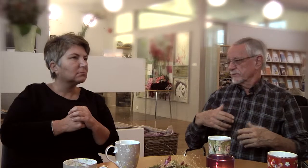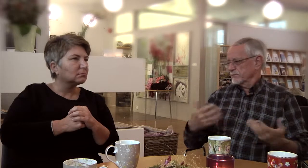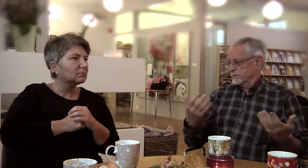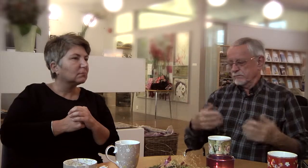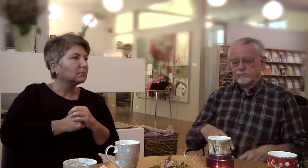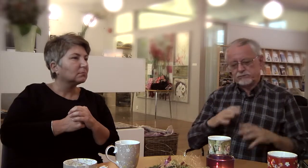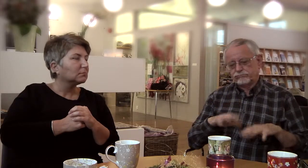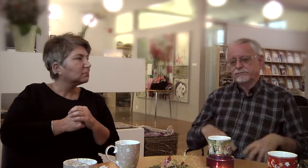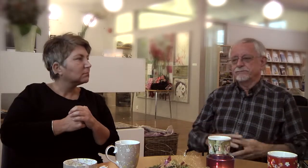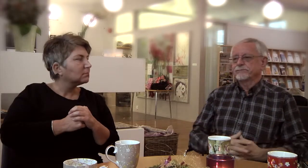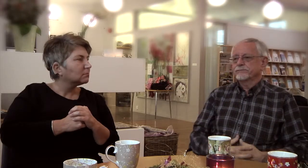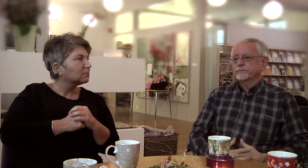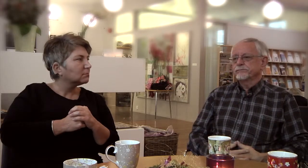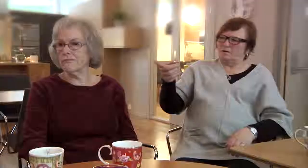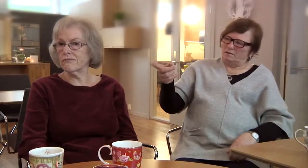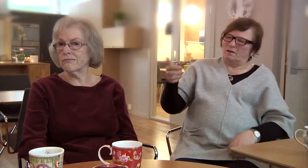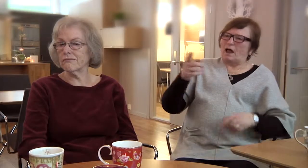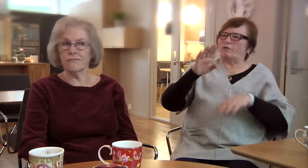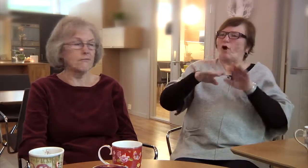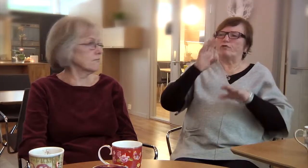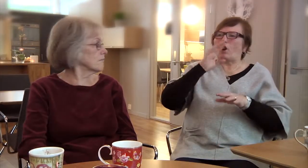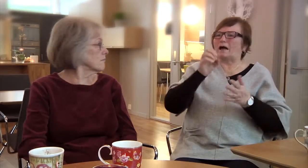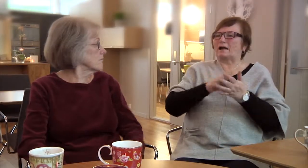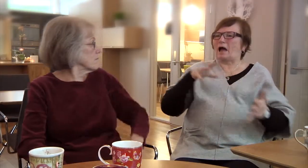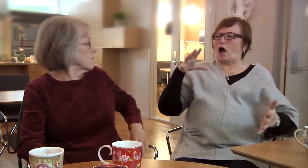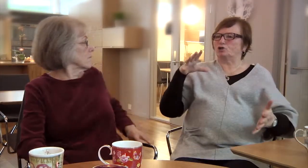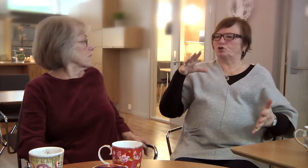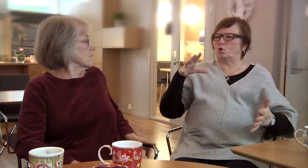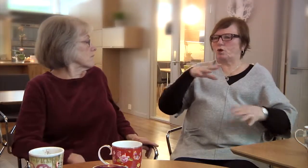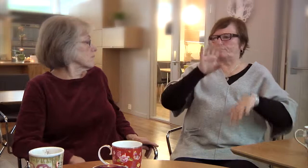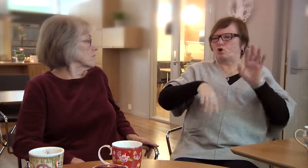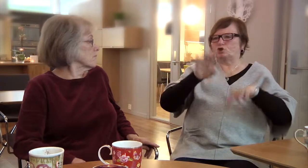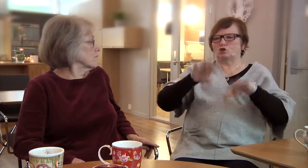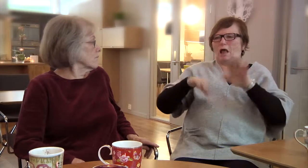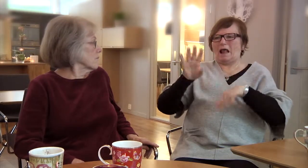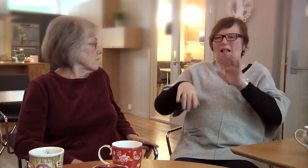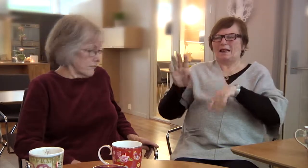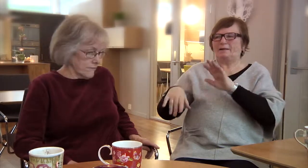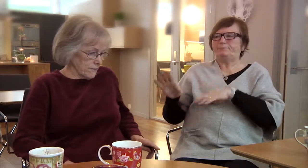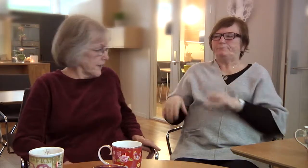Det vil jeg ikke tenke på, men leve som før. Det er forskjell på hvordan folk reagerer.